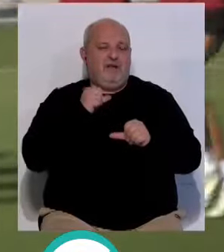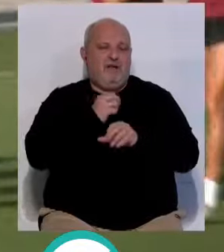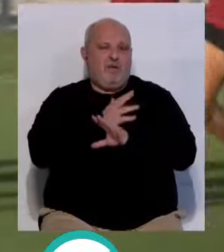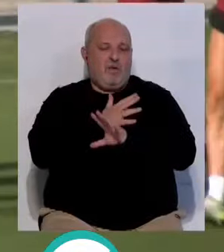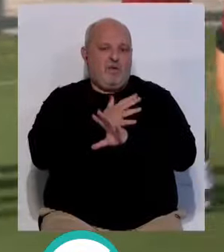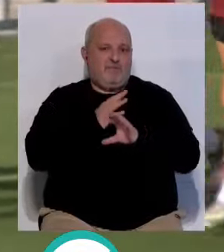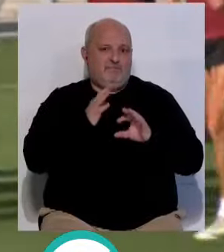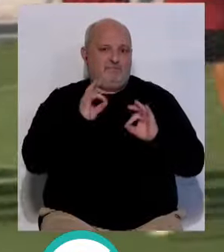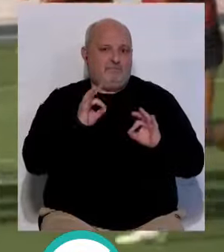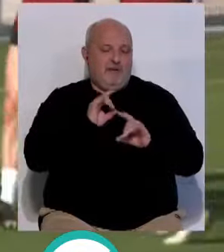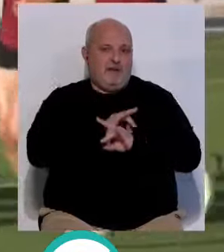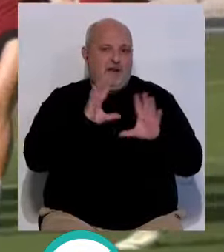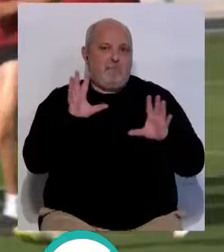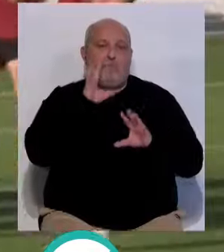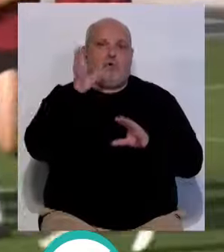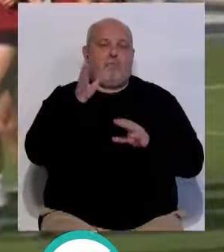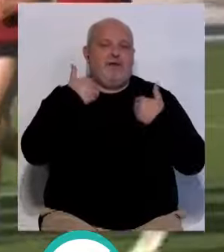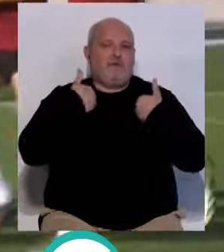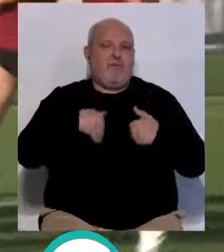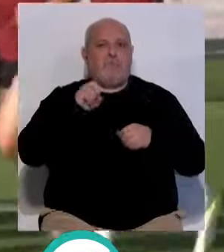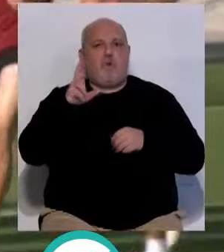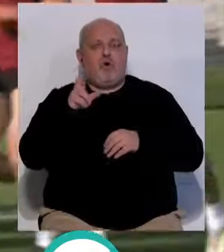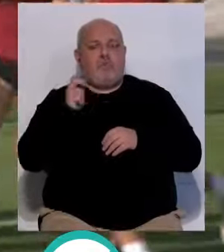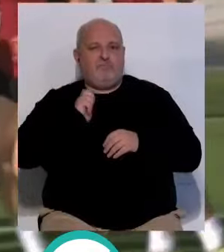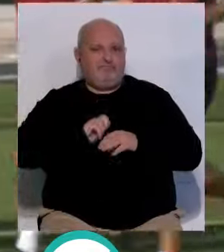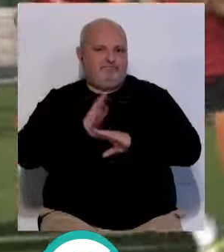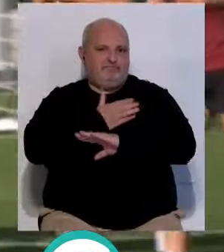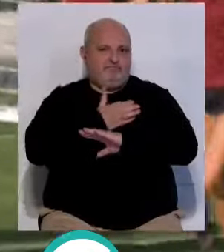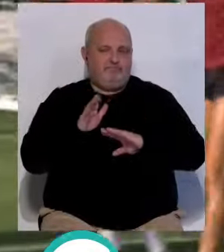Este año cuando se habla de la necesidad que de firmar y de las fichas ocupadas en